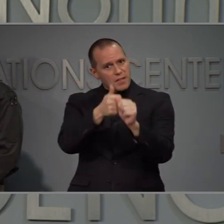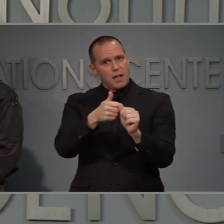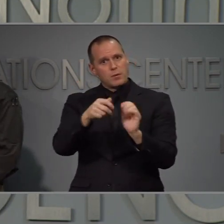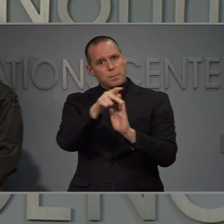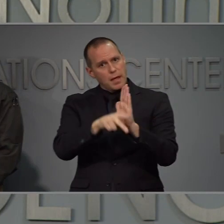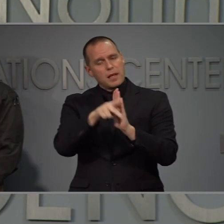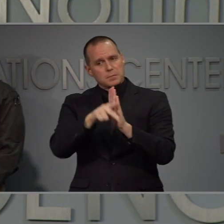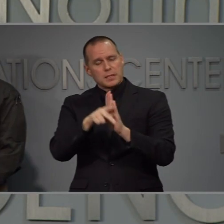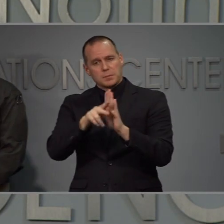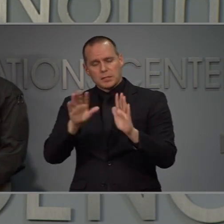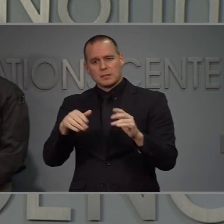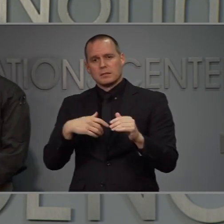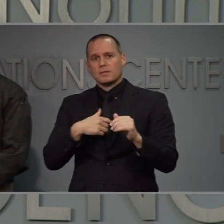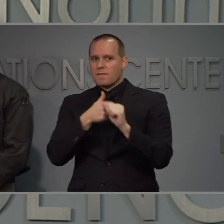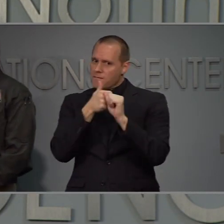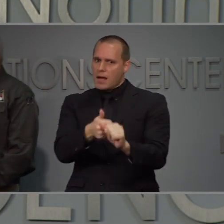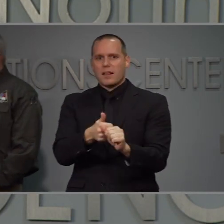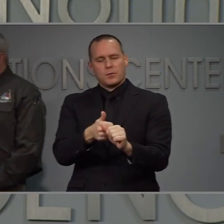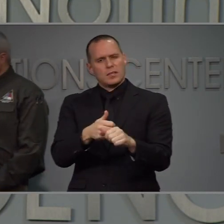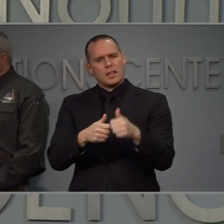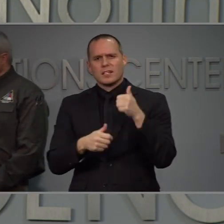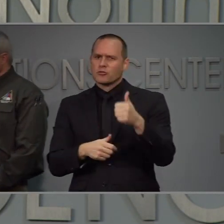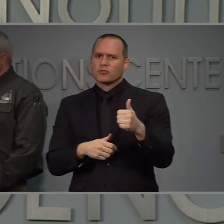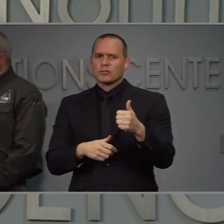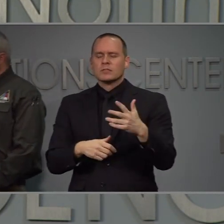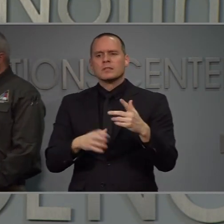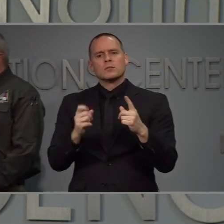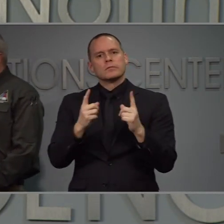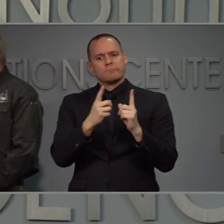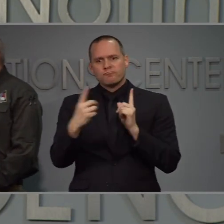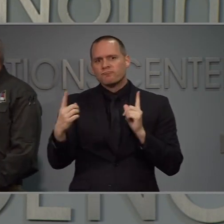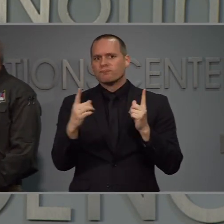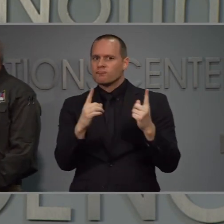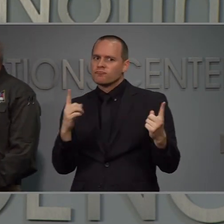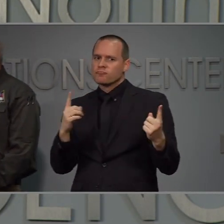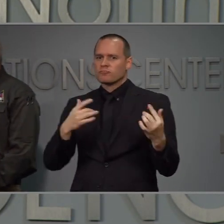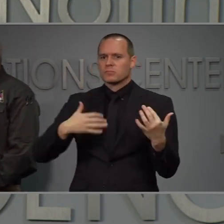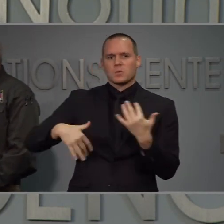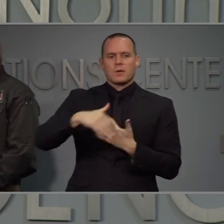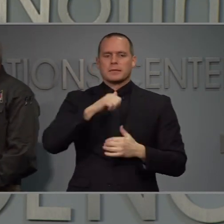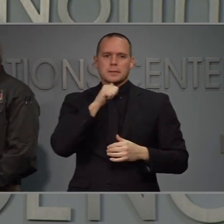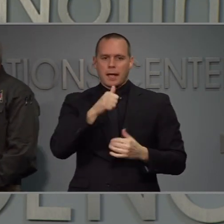trabajo.